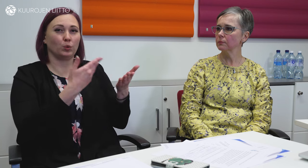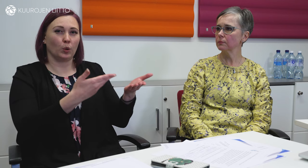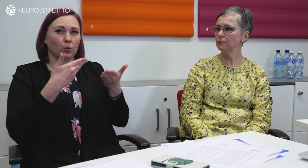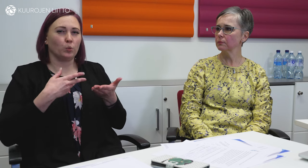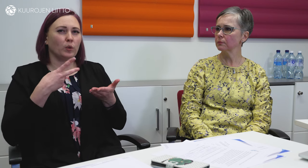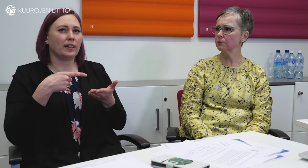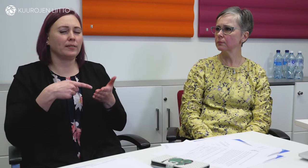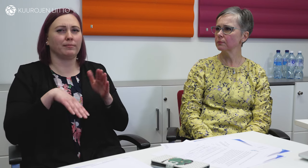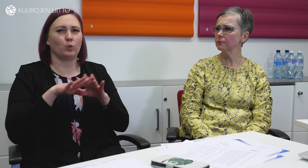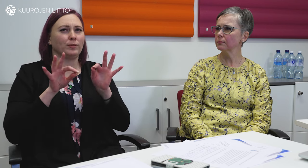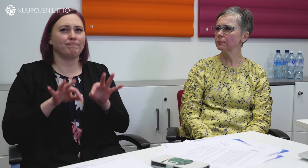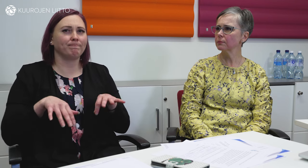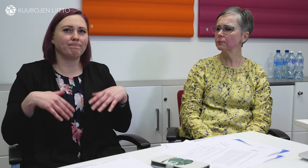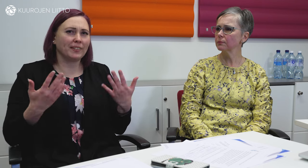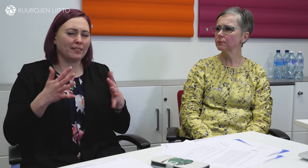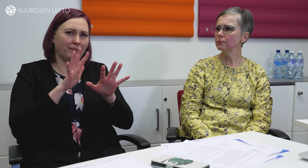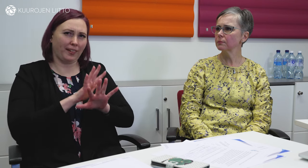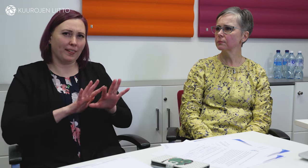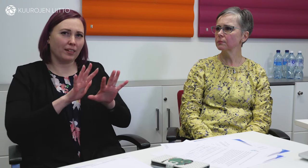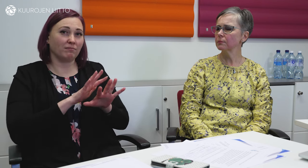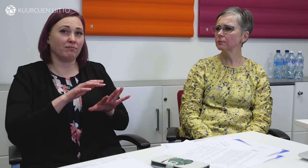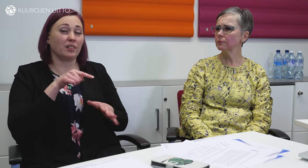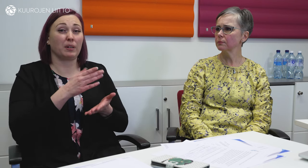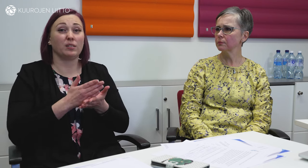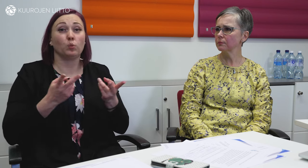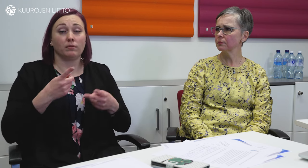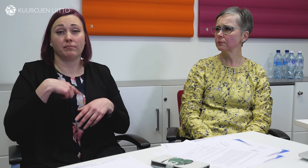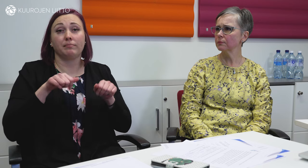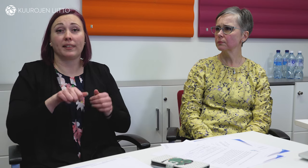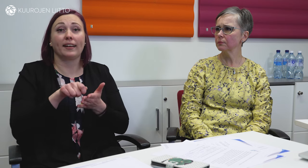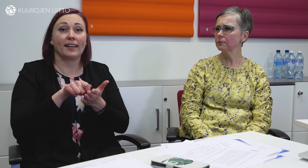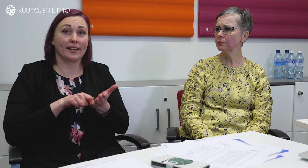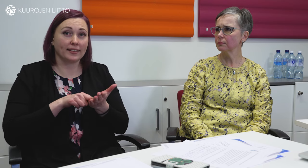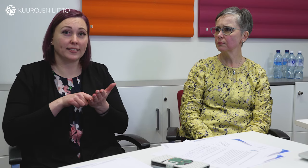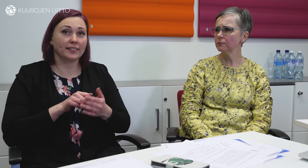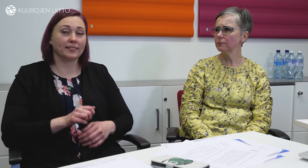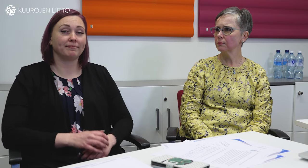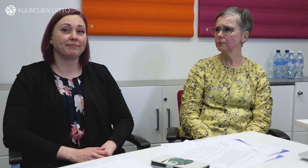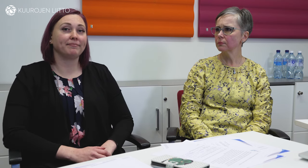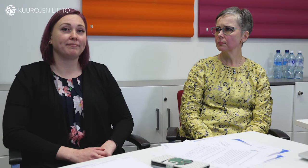mutta saamamme vastaukset olivat hyvin epämääräisiä ottaen huomioon, - että meidän piti äänestää niiden pohjalta.